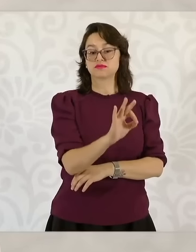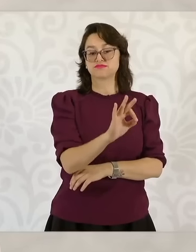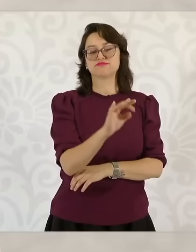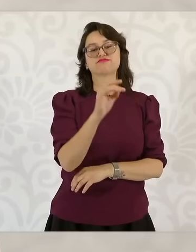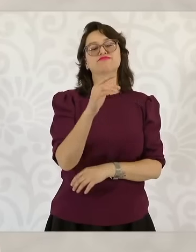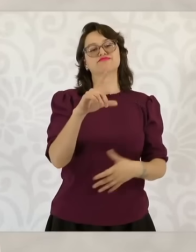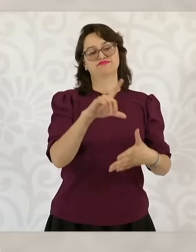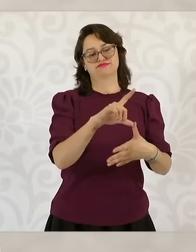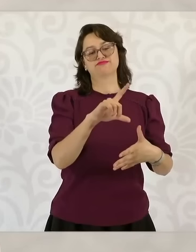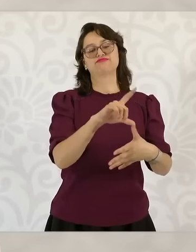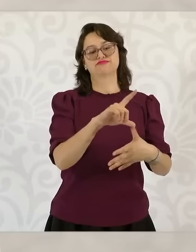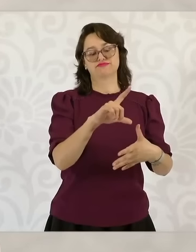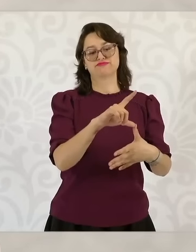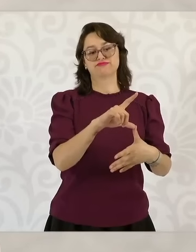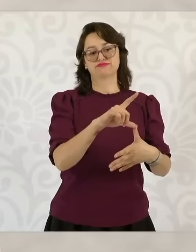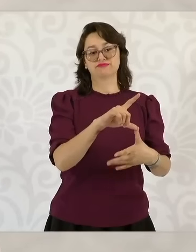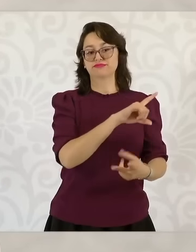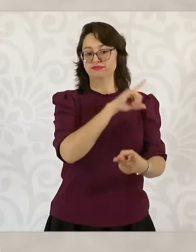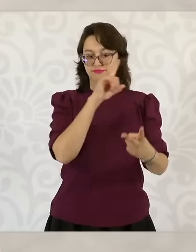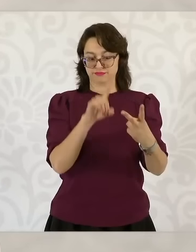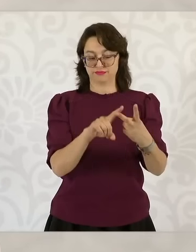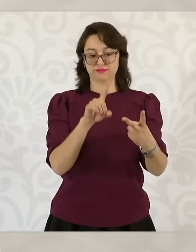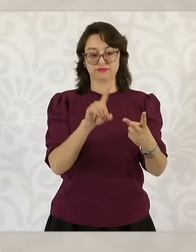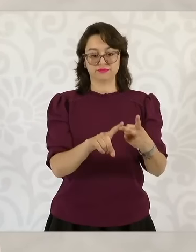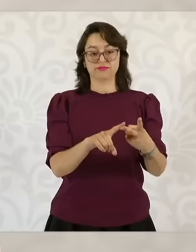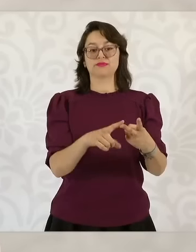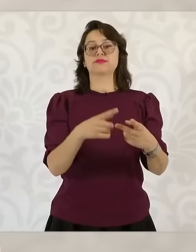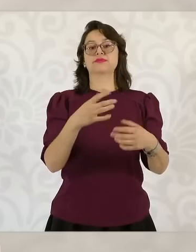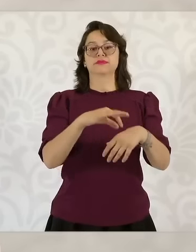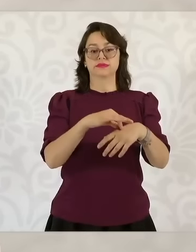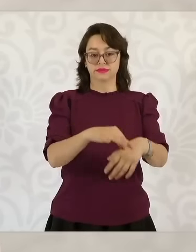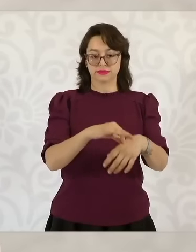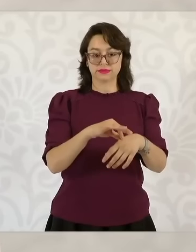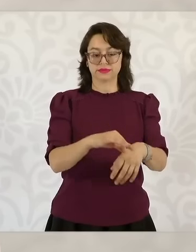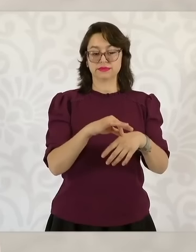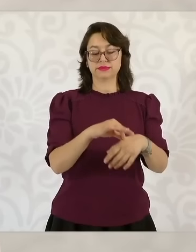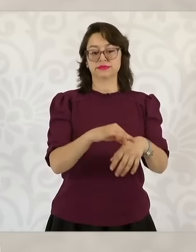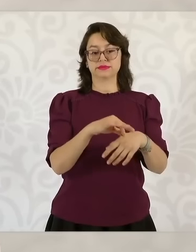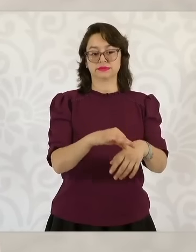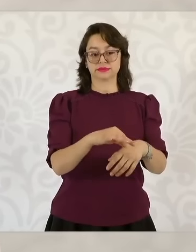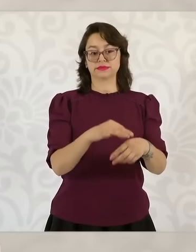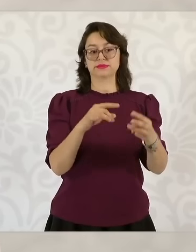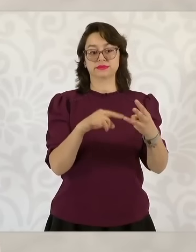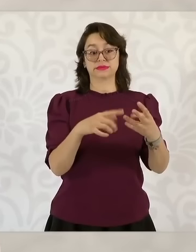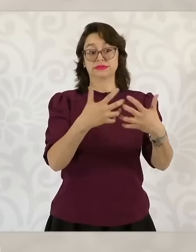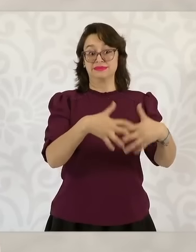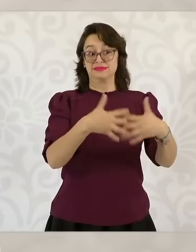es lo mismo con la obra de procesamiento de de carne con muchas de las compañías grandes de